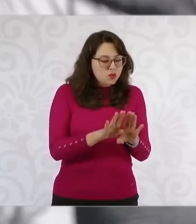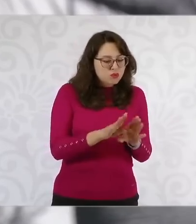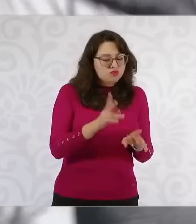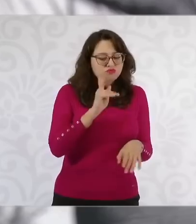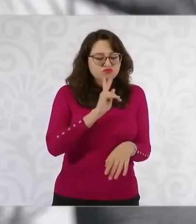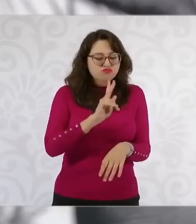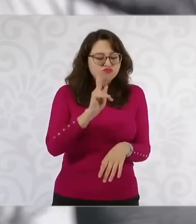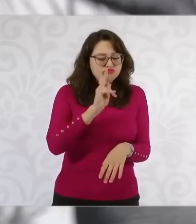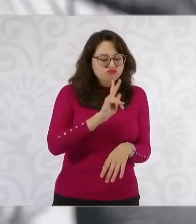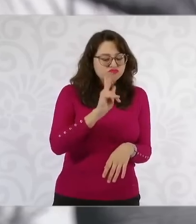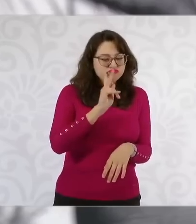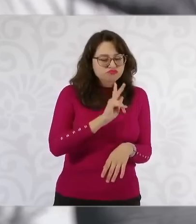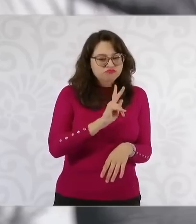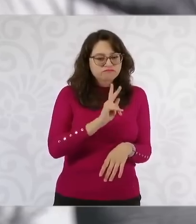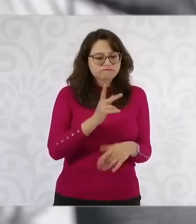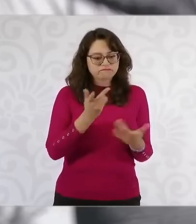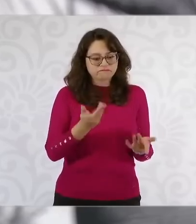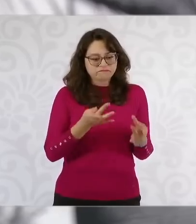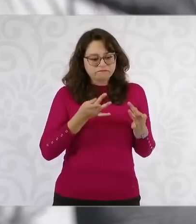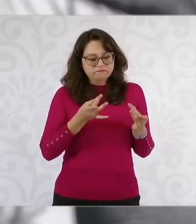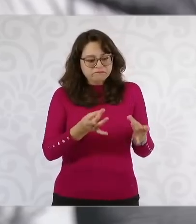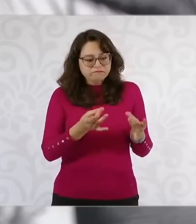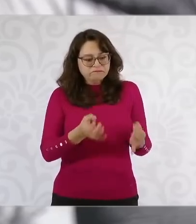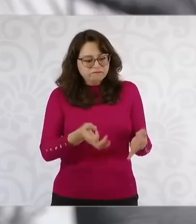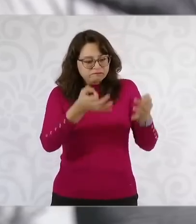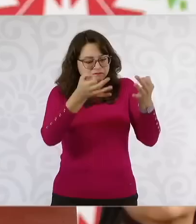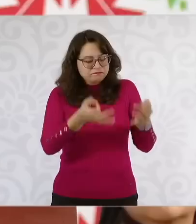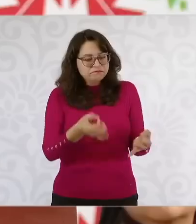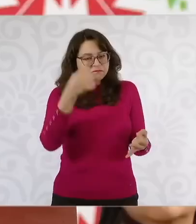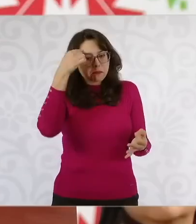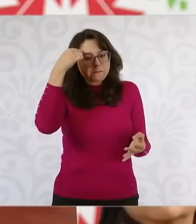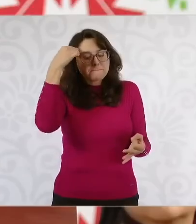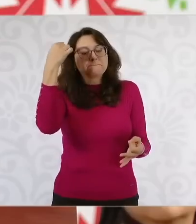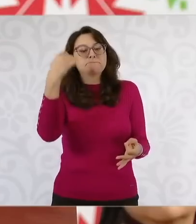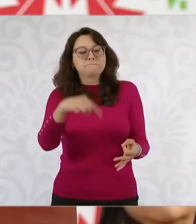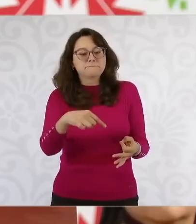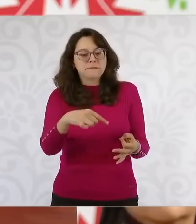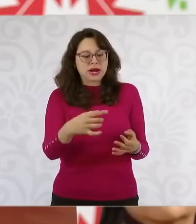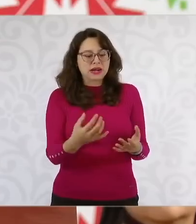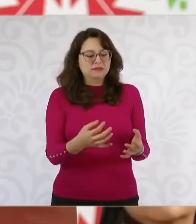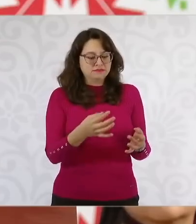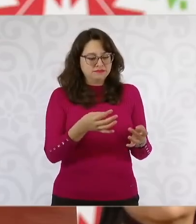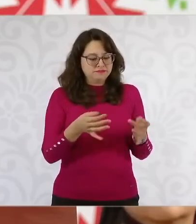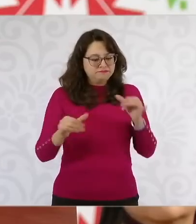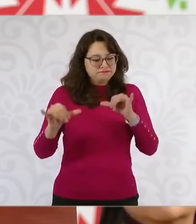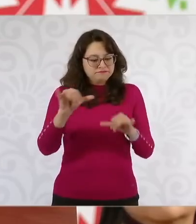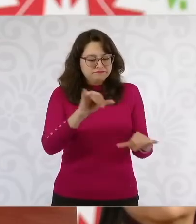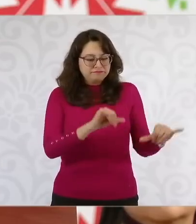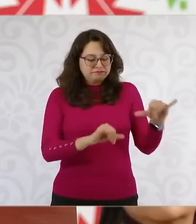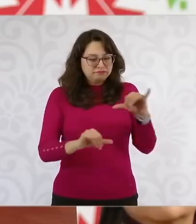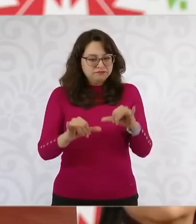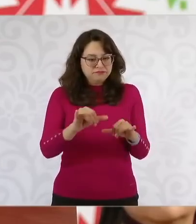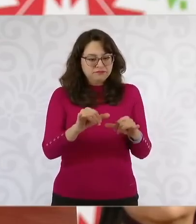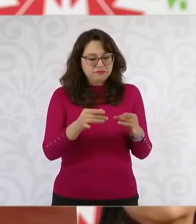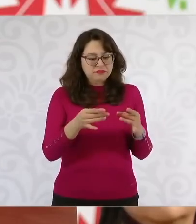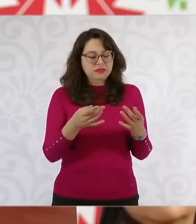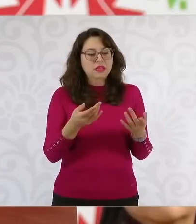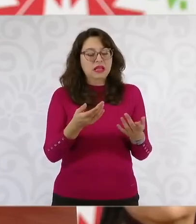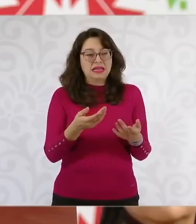existan equipos especializados para realizar la síntesis química y con sistemas de ventilación